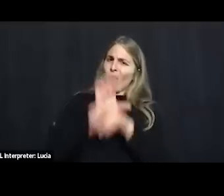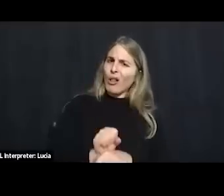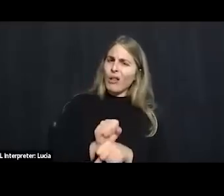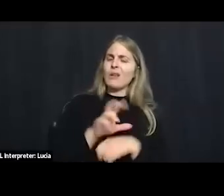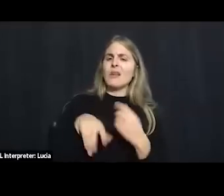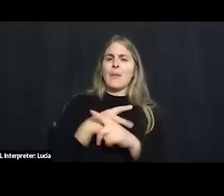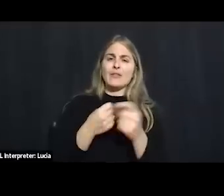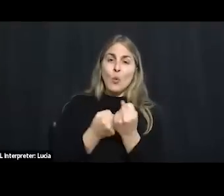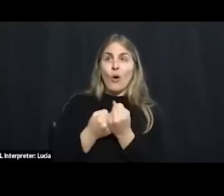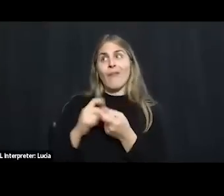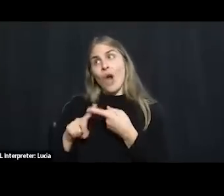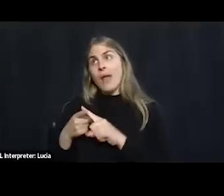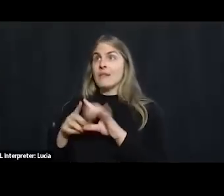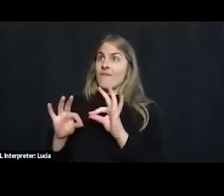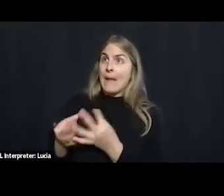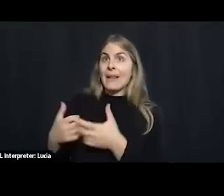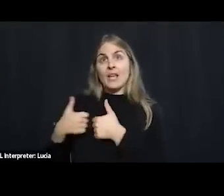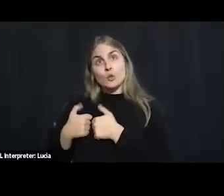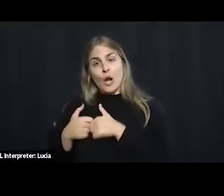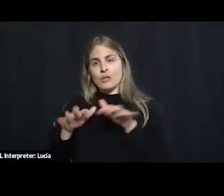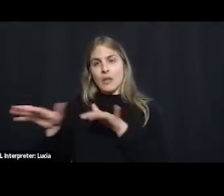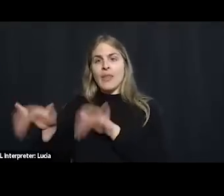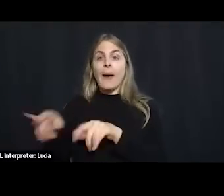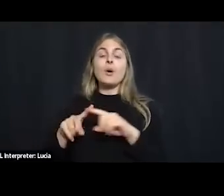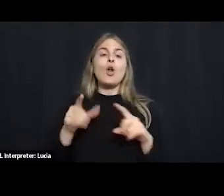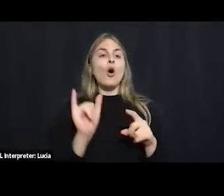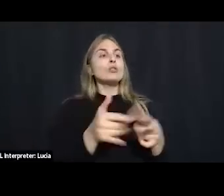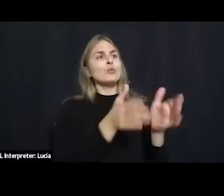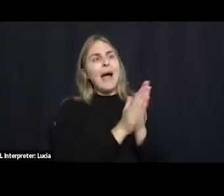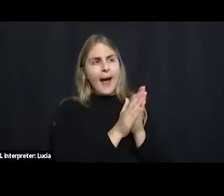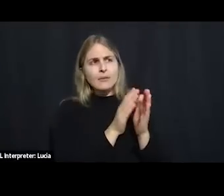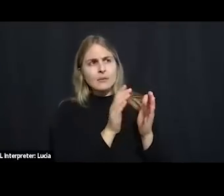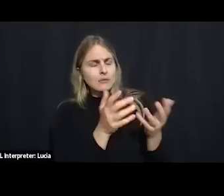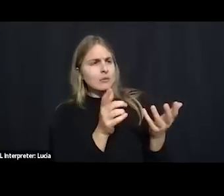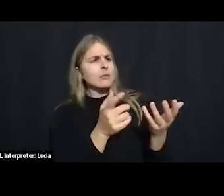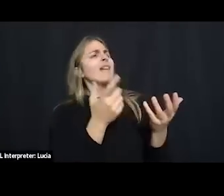amigos y familia y parejas románticas, pero también preguntar a las personas a dónde van en la comunidad,